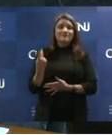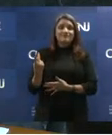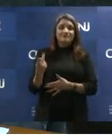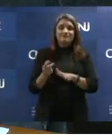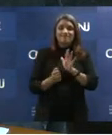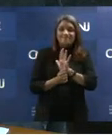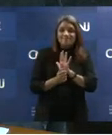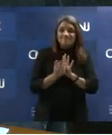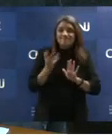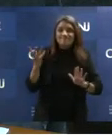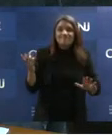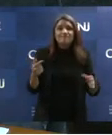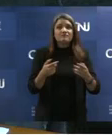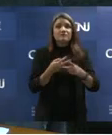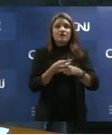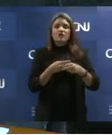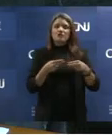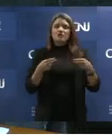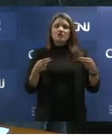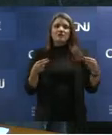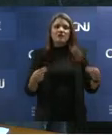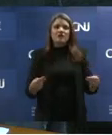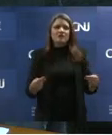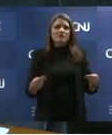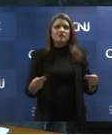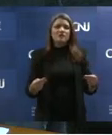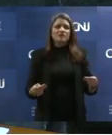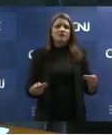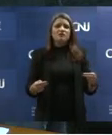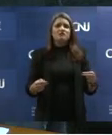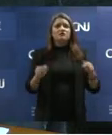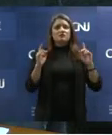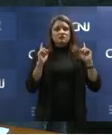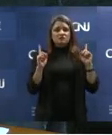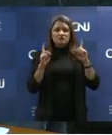que dificultavam a gestão e o encaminhamento na vara